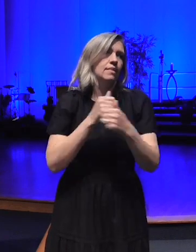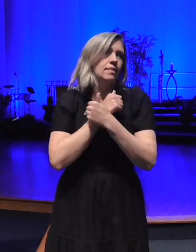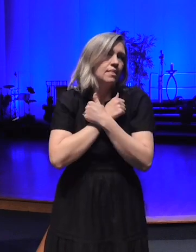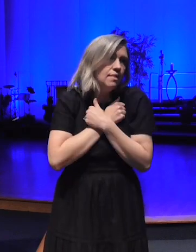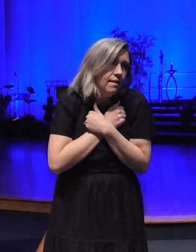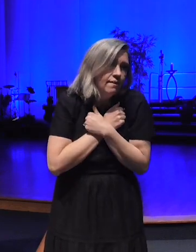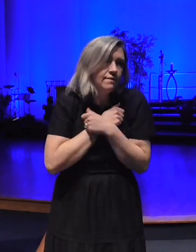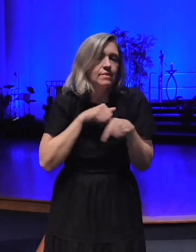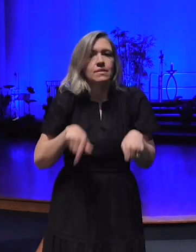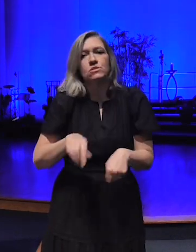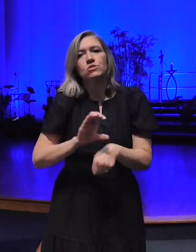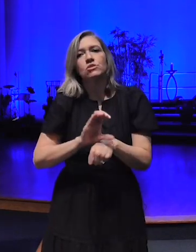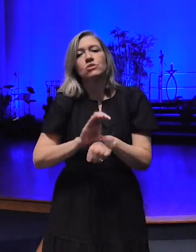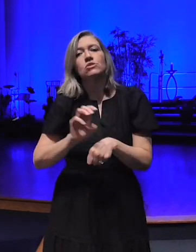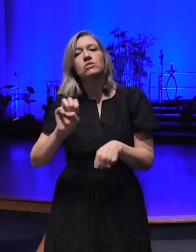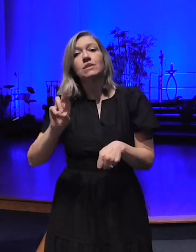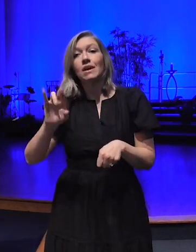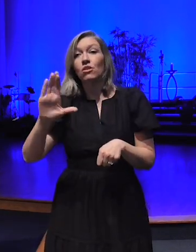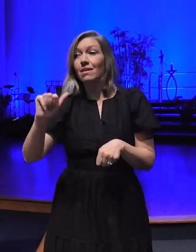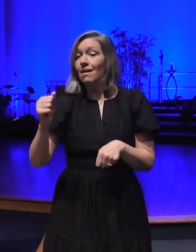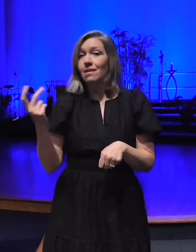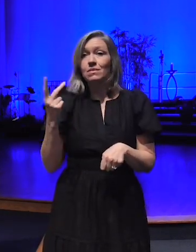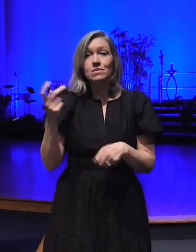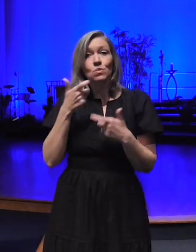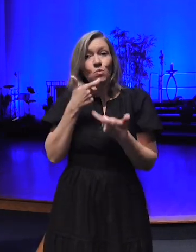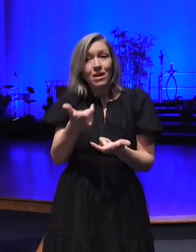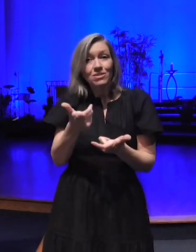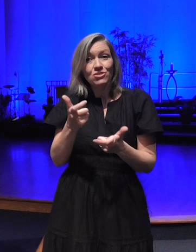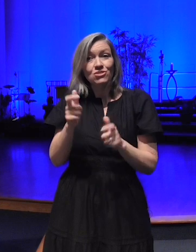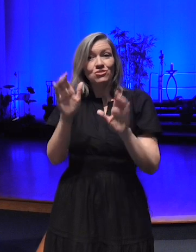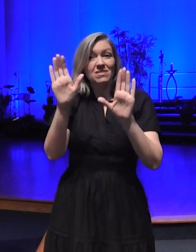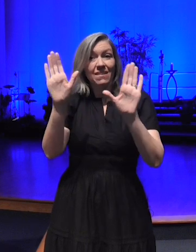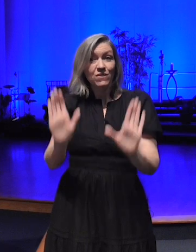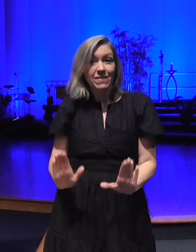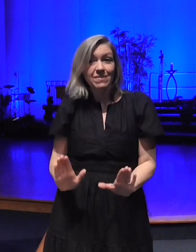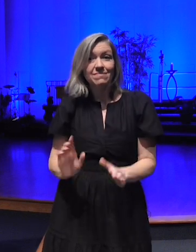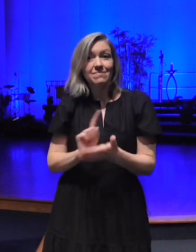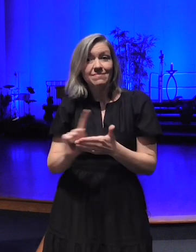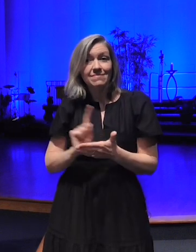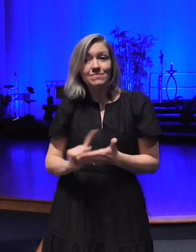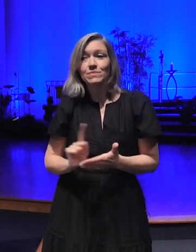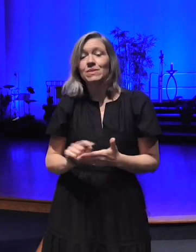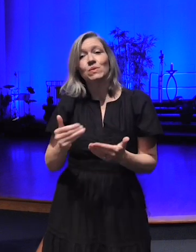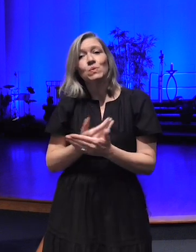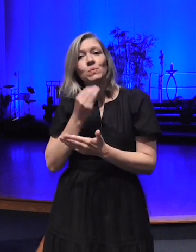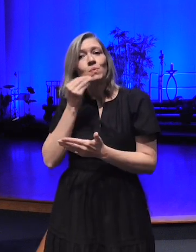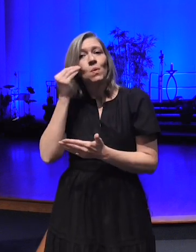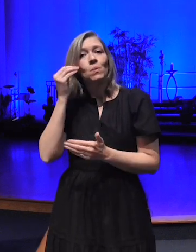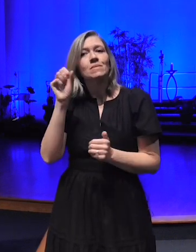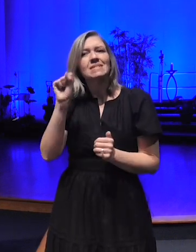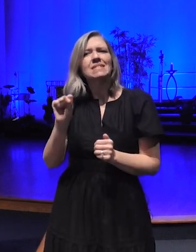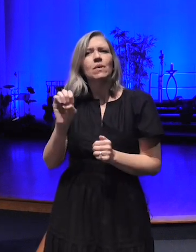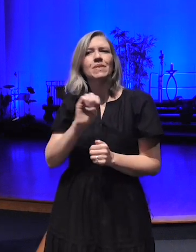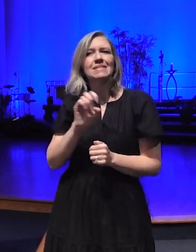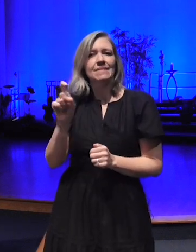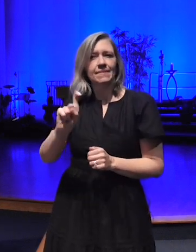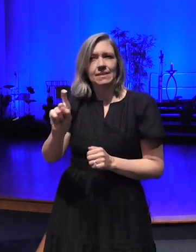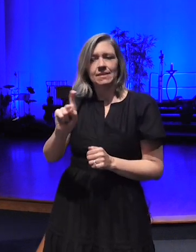casi todos los domingos desde nuestro nuevo hogar en el sureste de Phoenix y estaremos aquí al menos trimestralmente